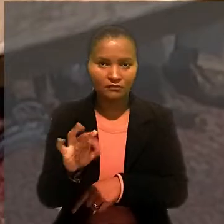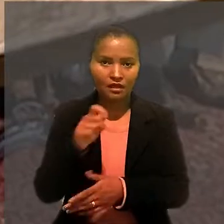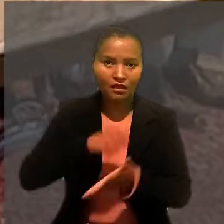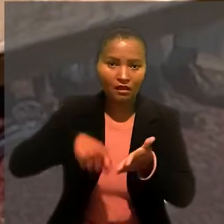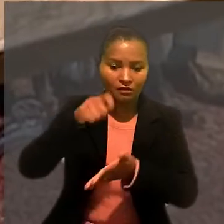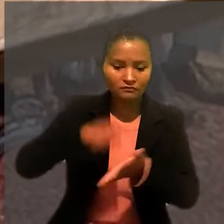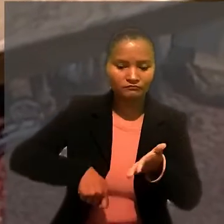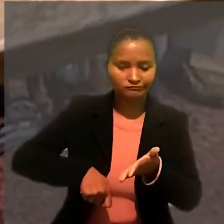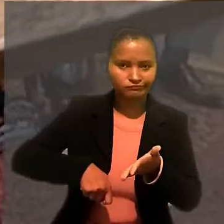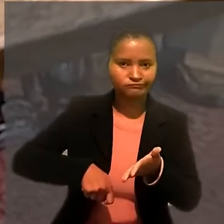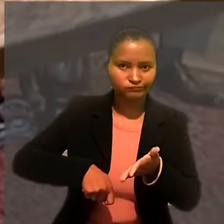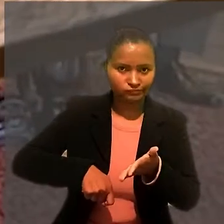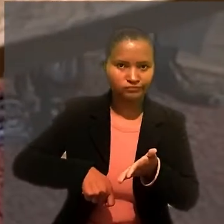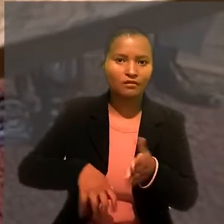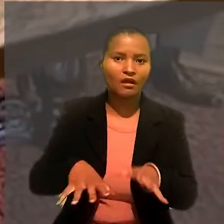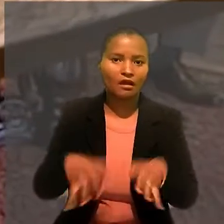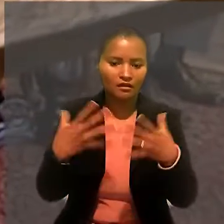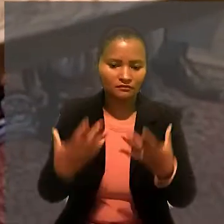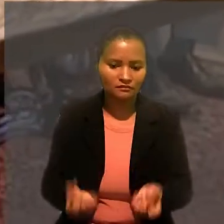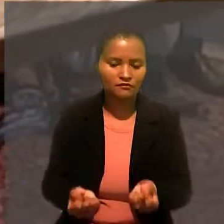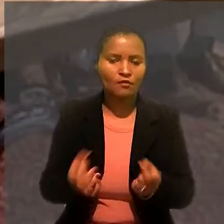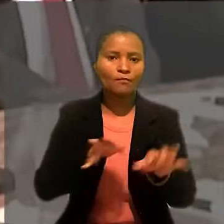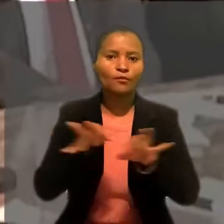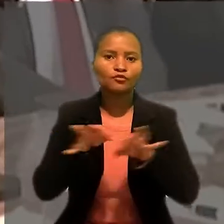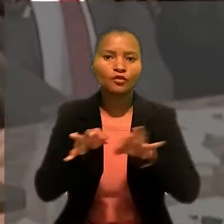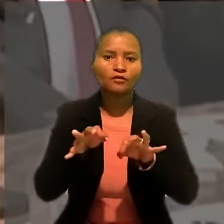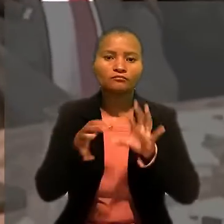assinaram um termo de adesão ao projeto Liberdade no Ar.